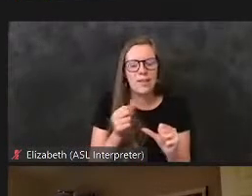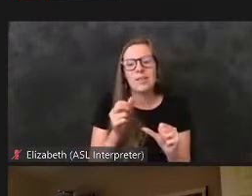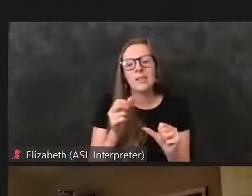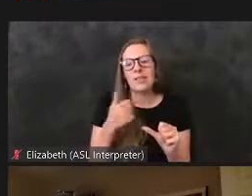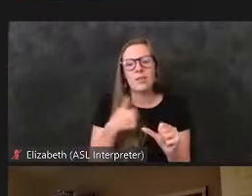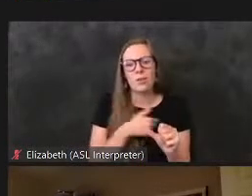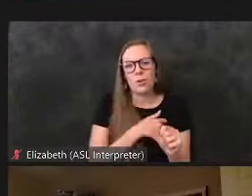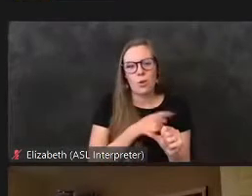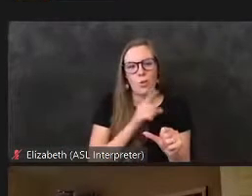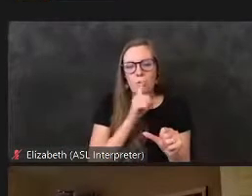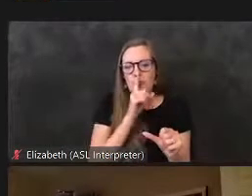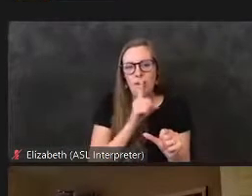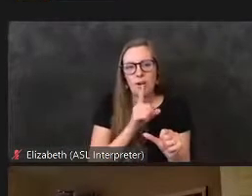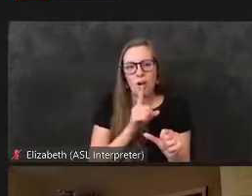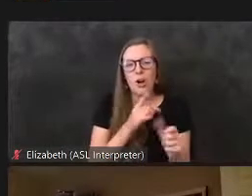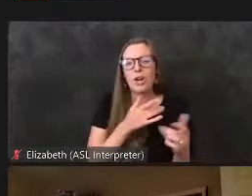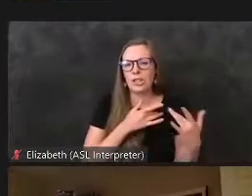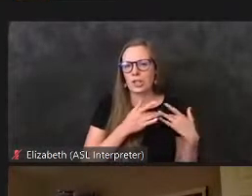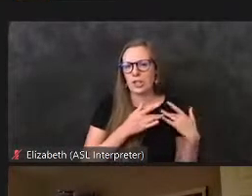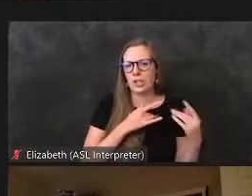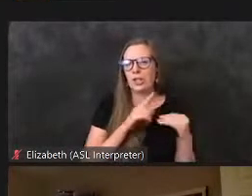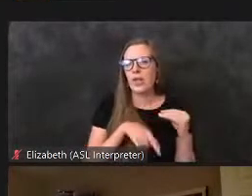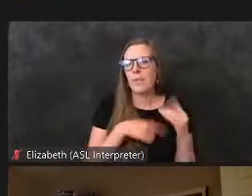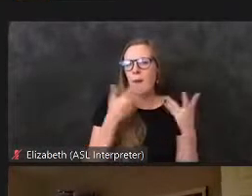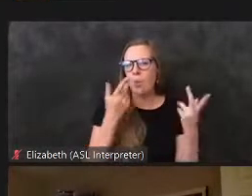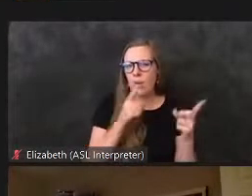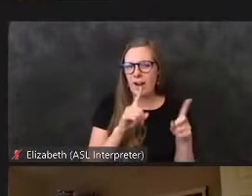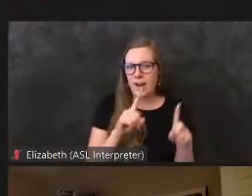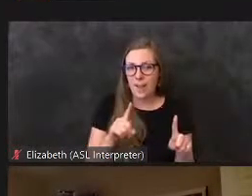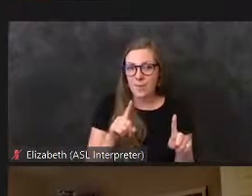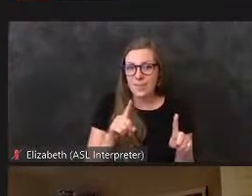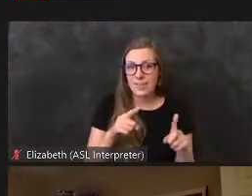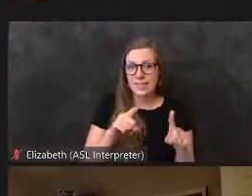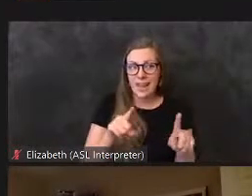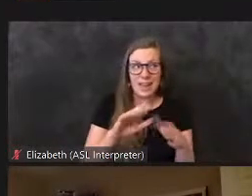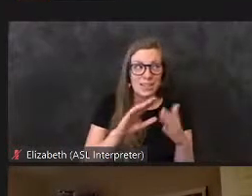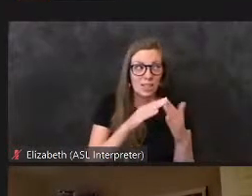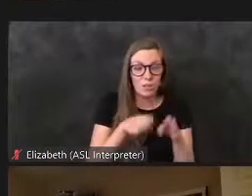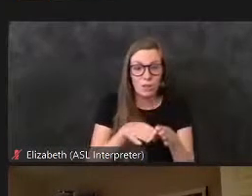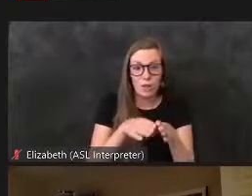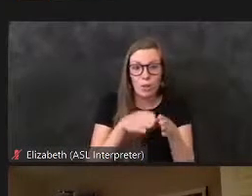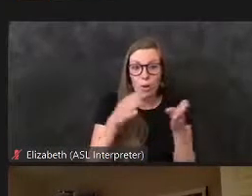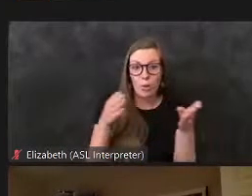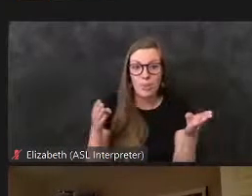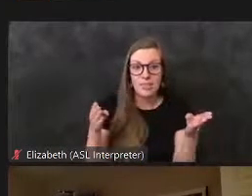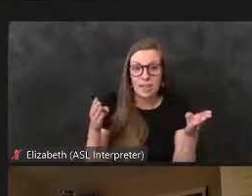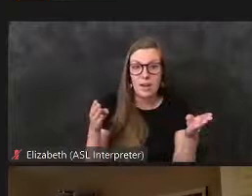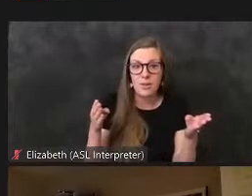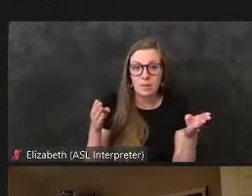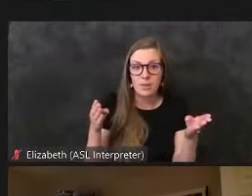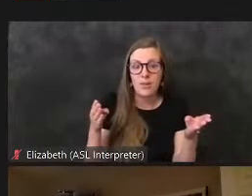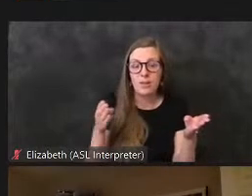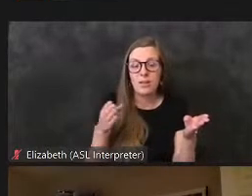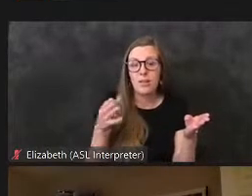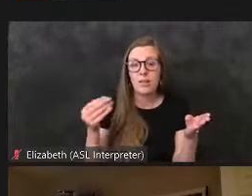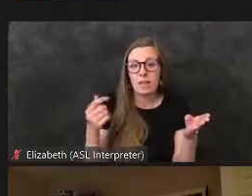y nosotros estamos preocupados acerca de lo que pueda suceder. Conforme la comunidad apertura.